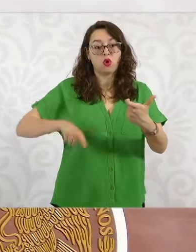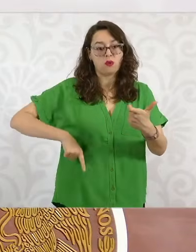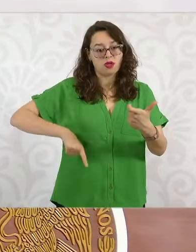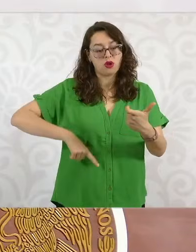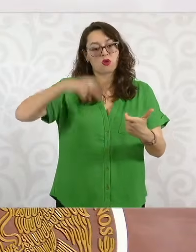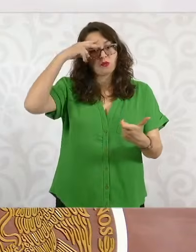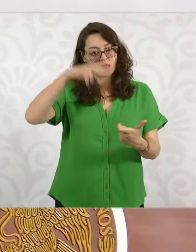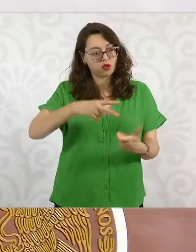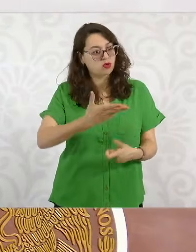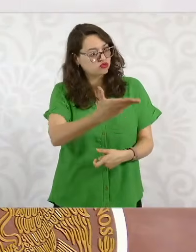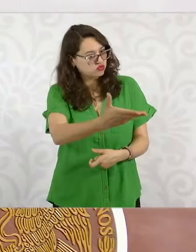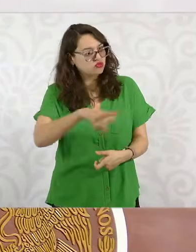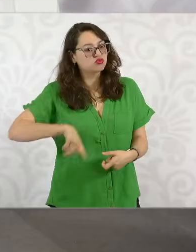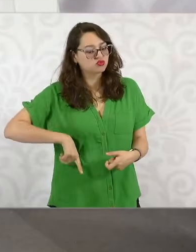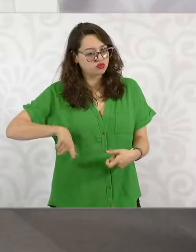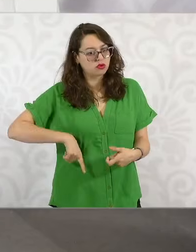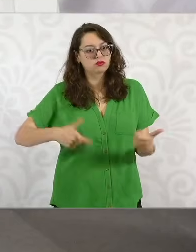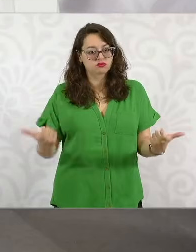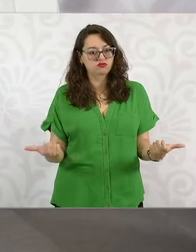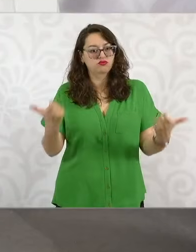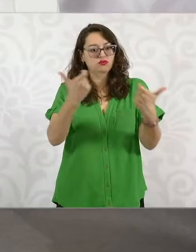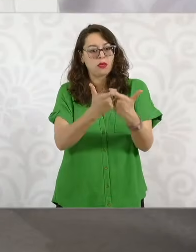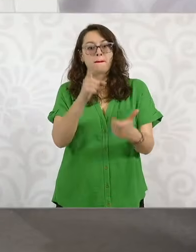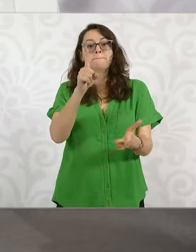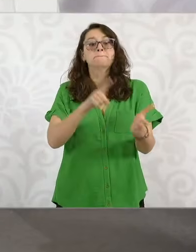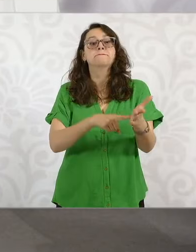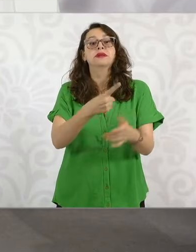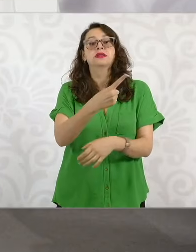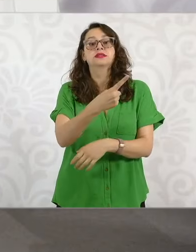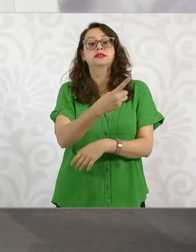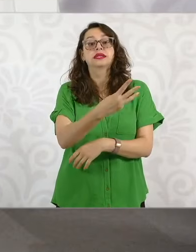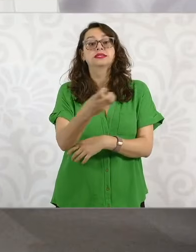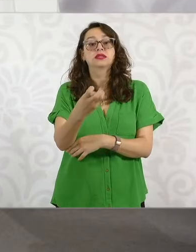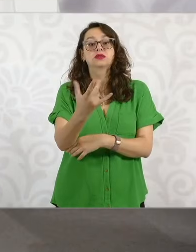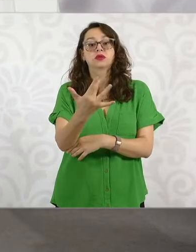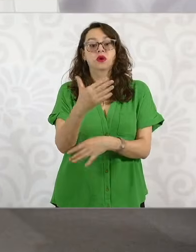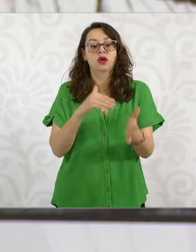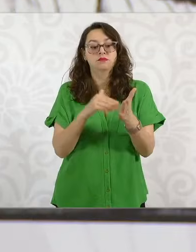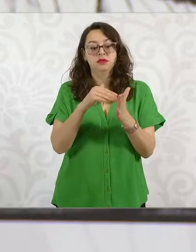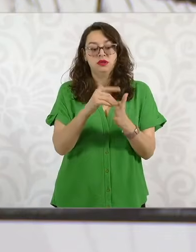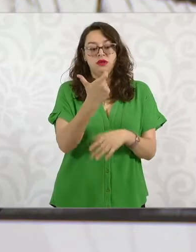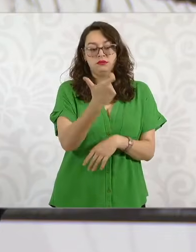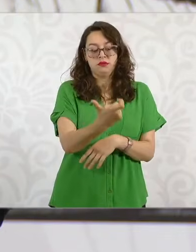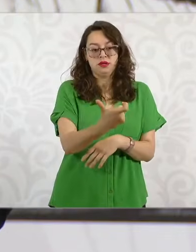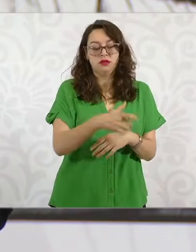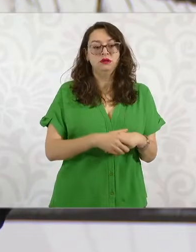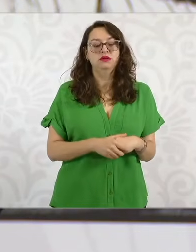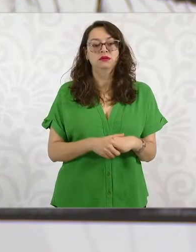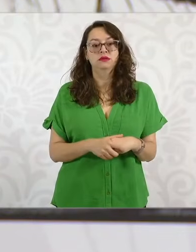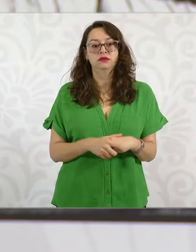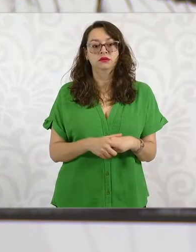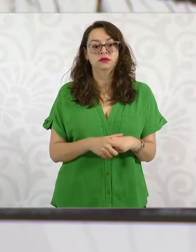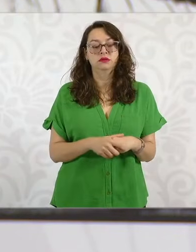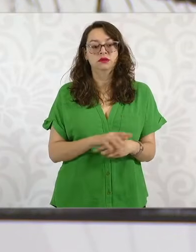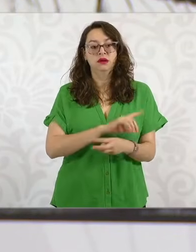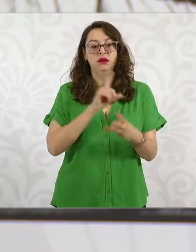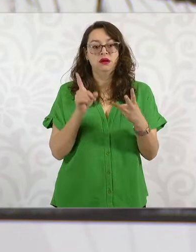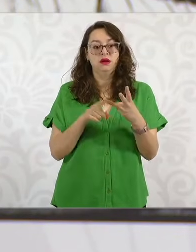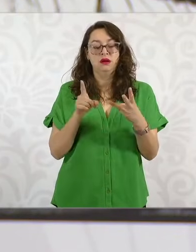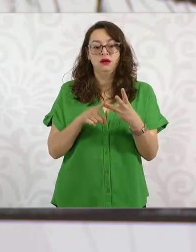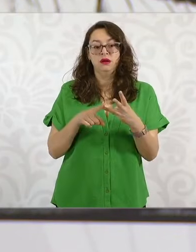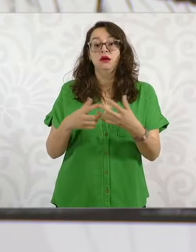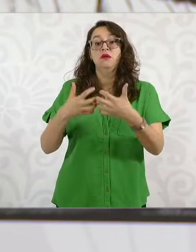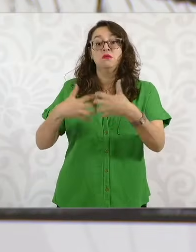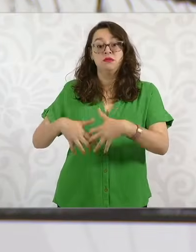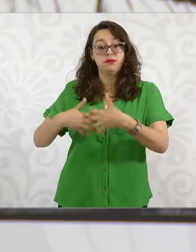su gobierno, por 1350 millones de pesos, una planta de biotecnológicos con una inversión